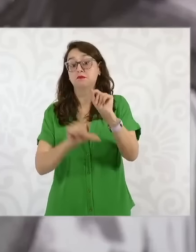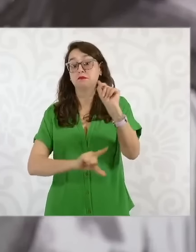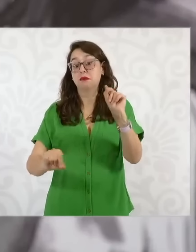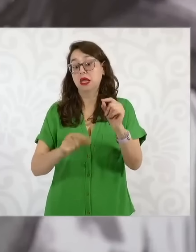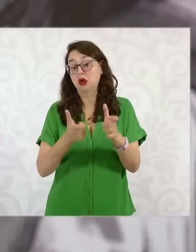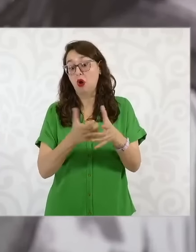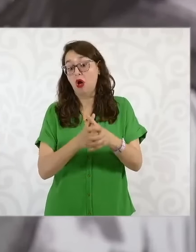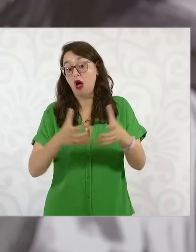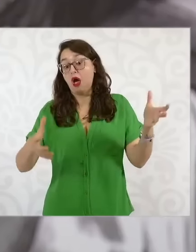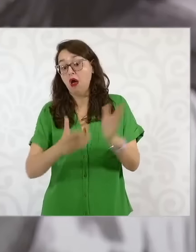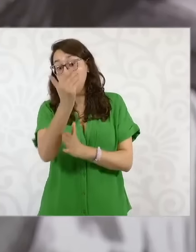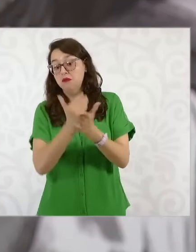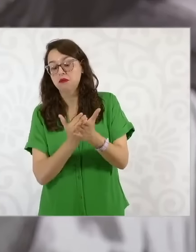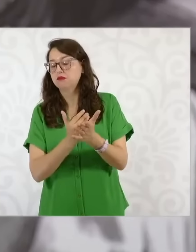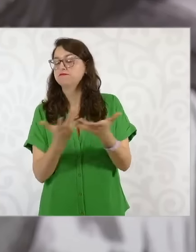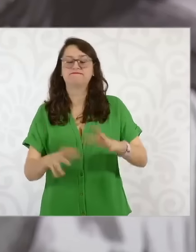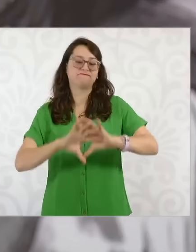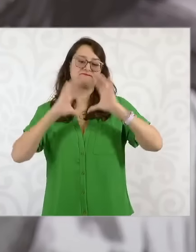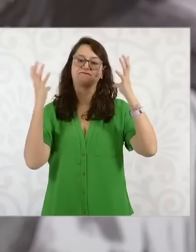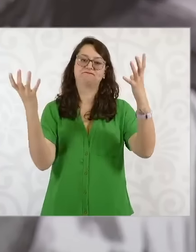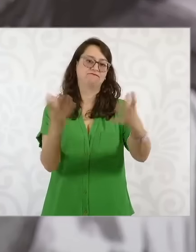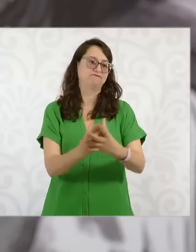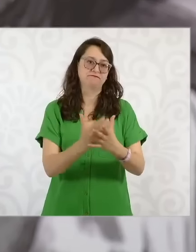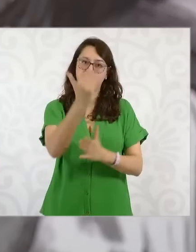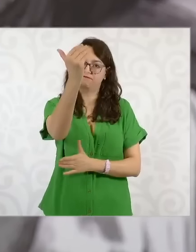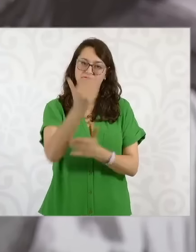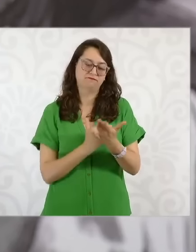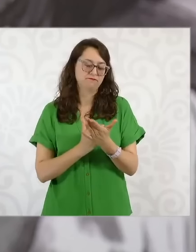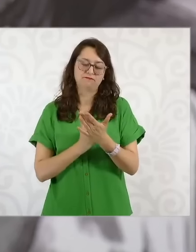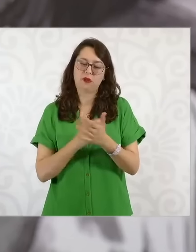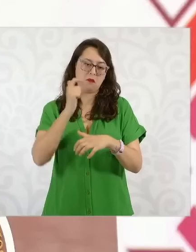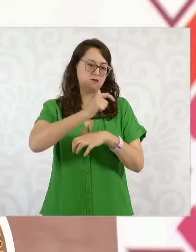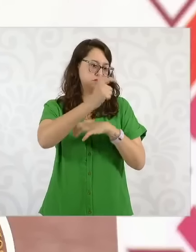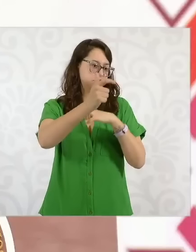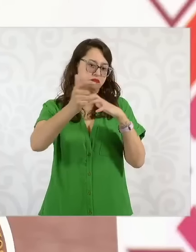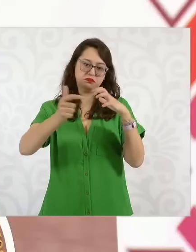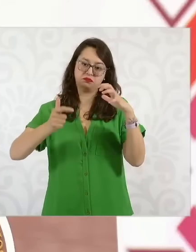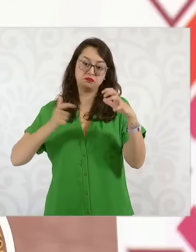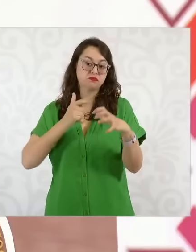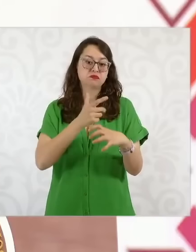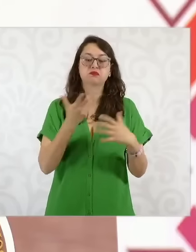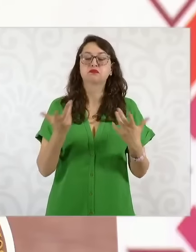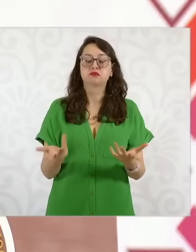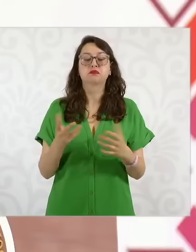pronóstico para la economía nacional, sino es una una reducción este a la economía global y un